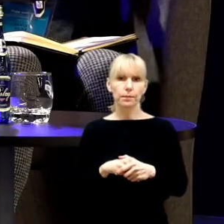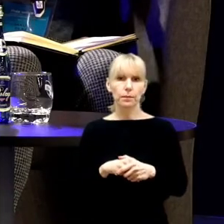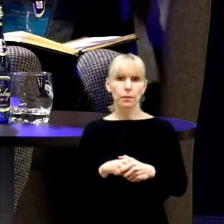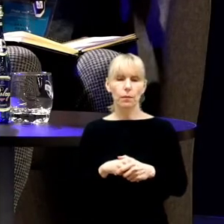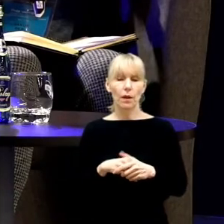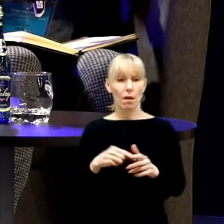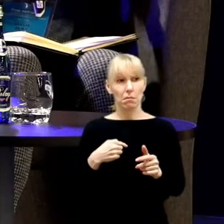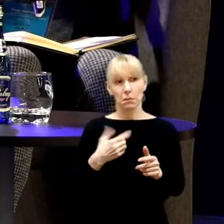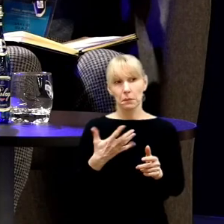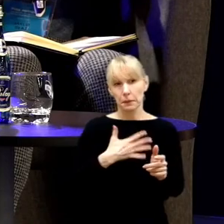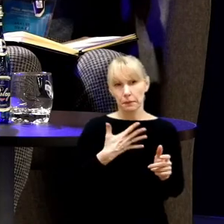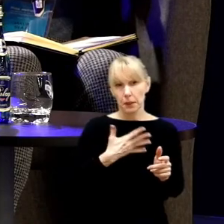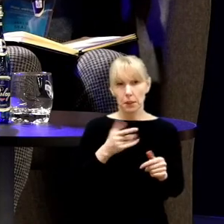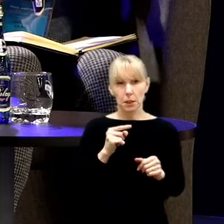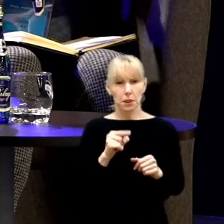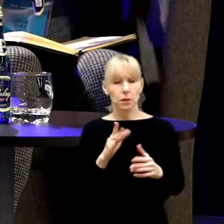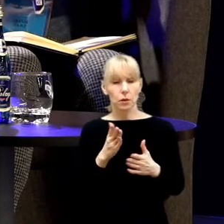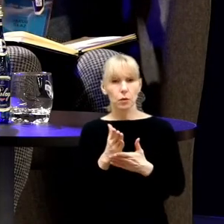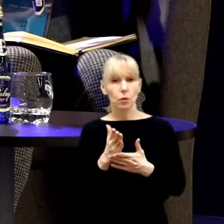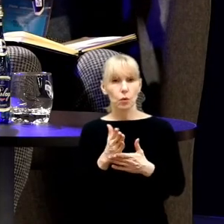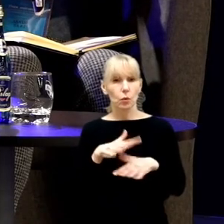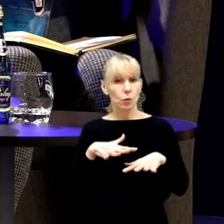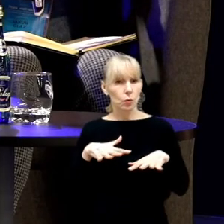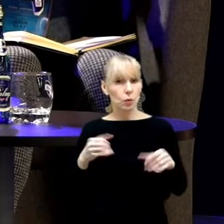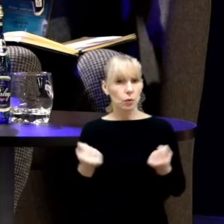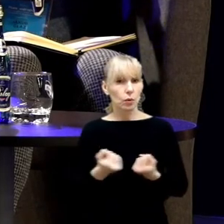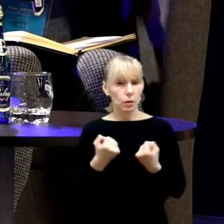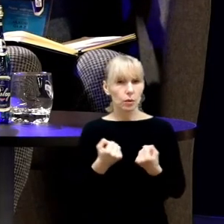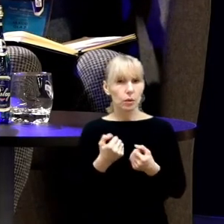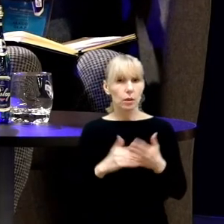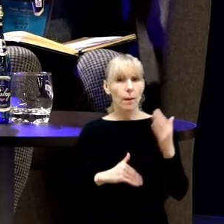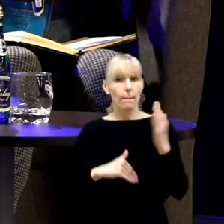jest nie tylko budowy mieszkań, o czym było dużo mowy dzisiaj,